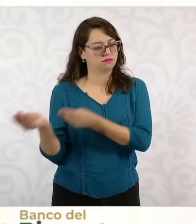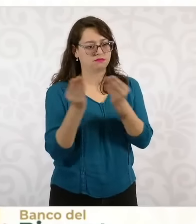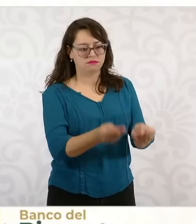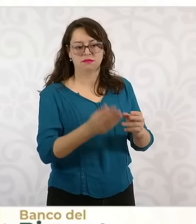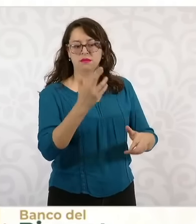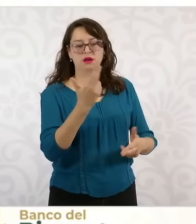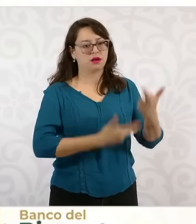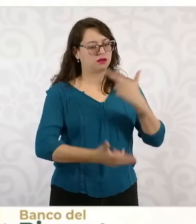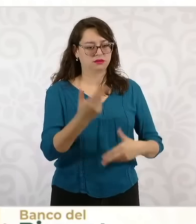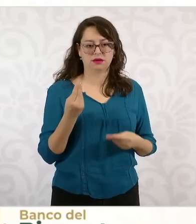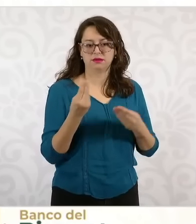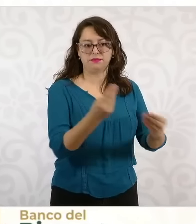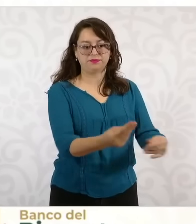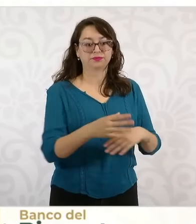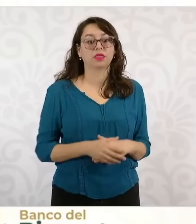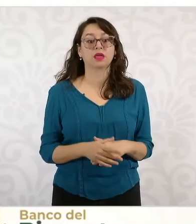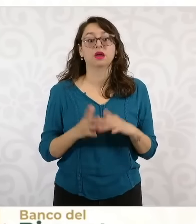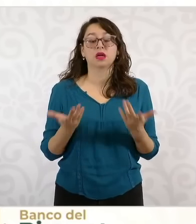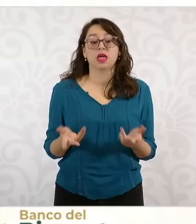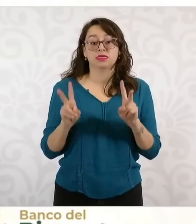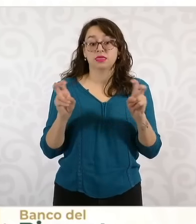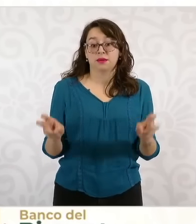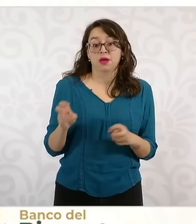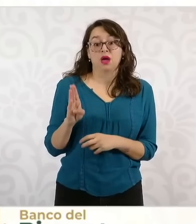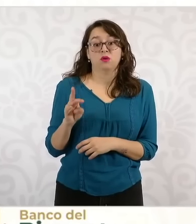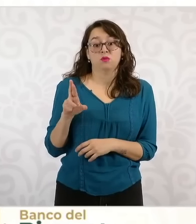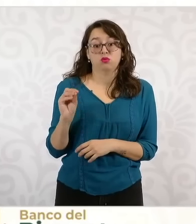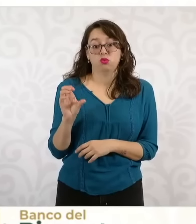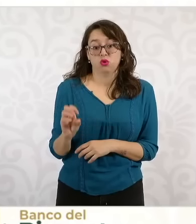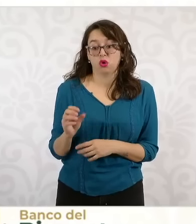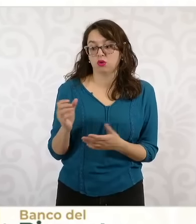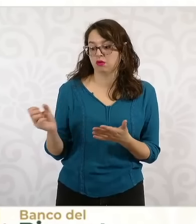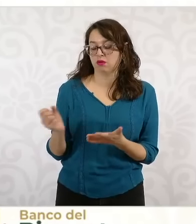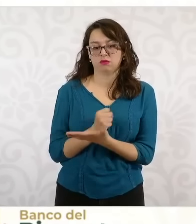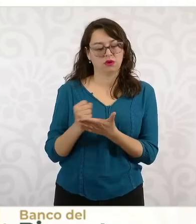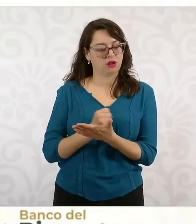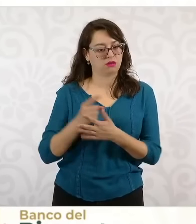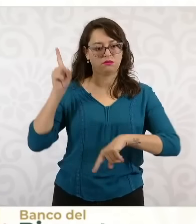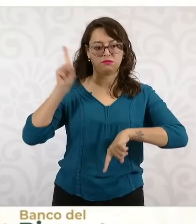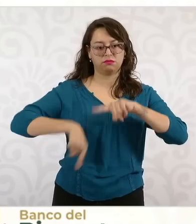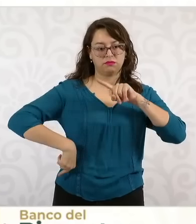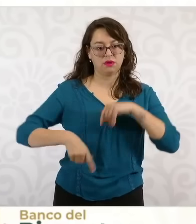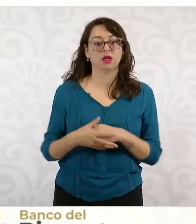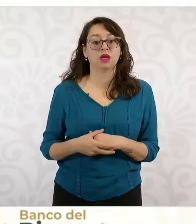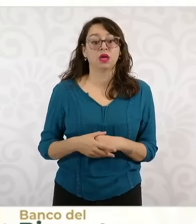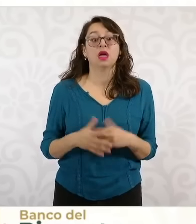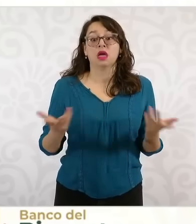van a actualizarse en el buró de crédito y van a poder beneficiarse de buen de nuevos